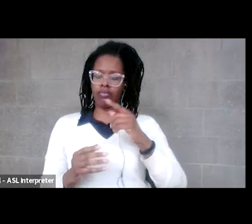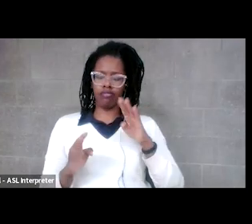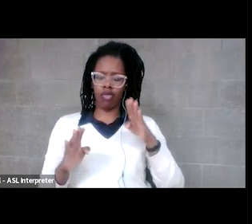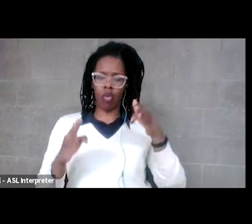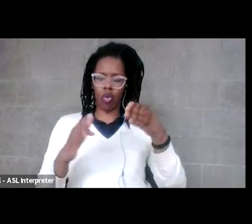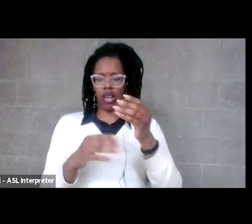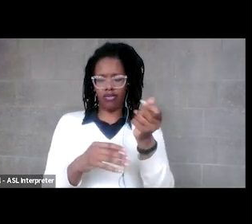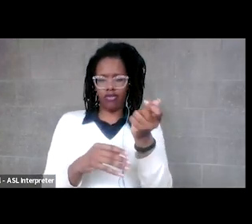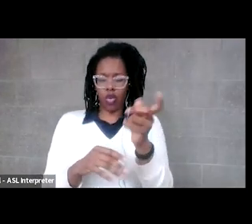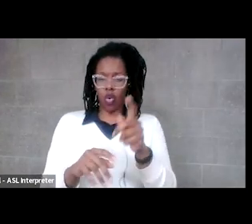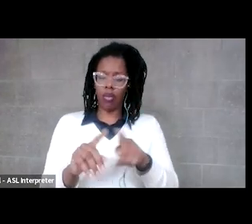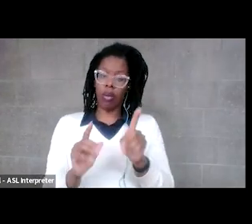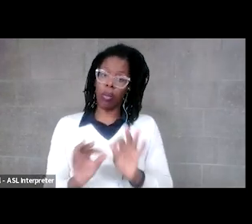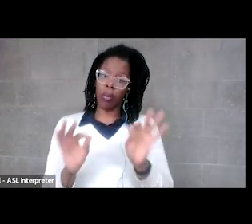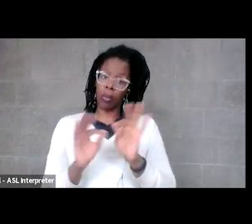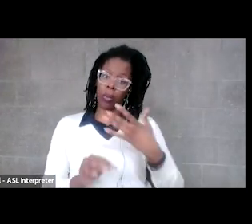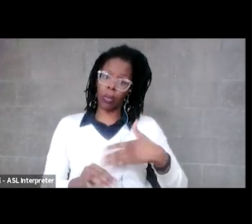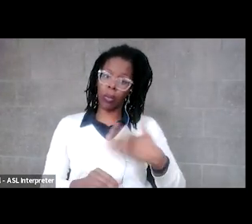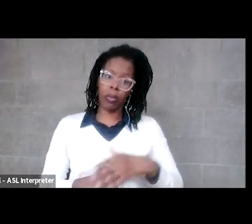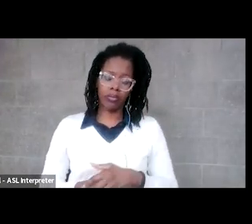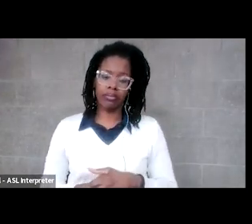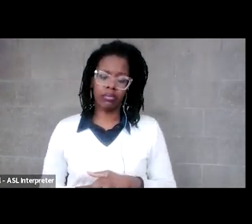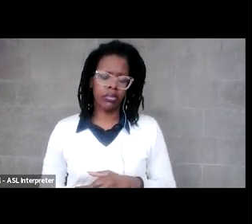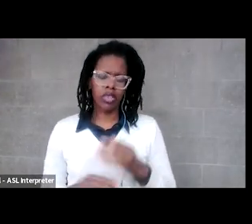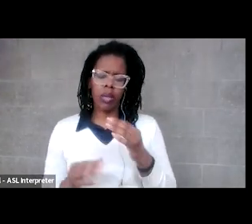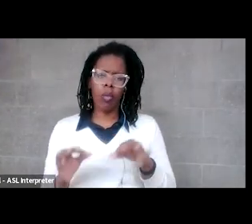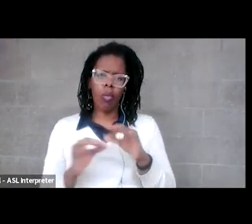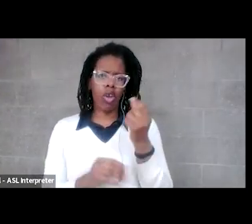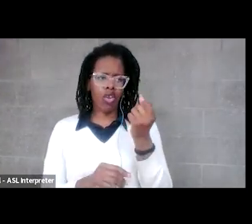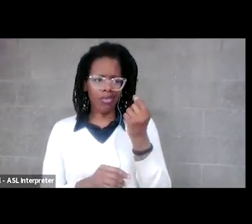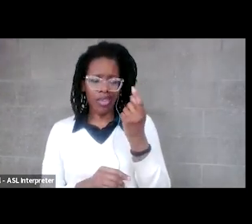pero estos son realmente importantes para entender. Y lo que es genial de nuestras diapositivas